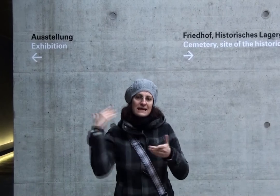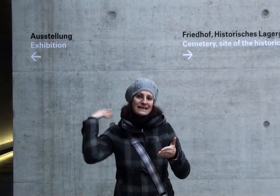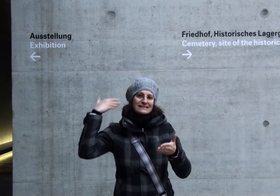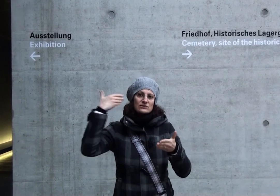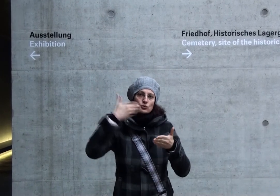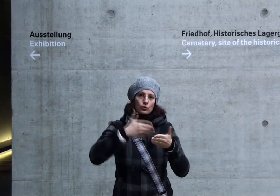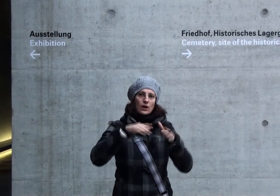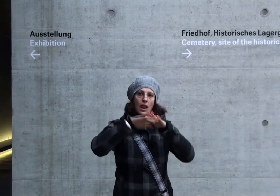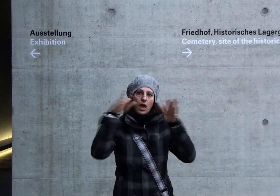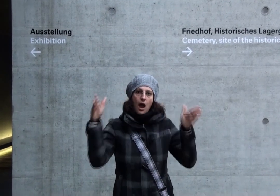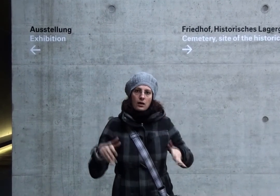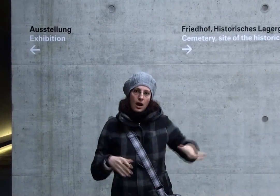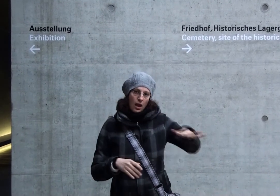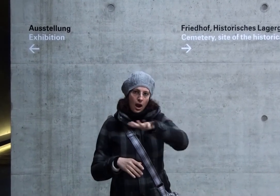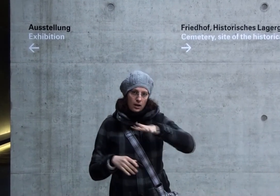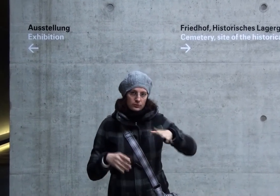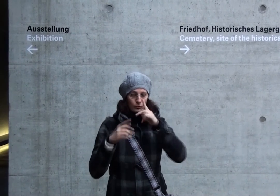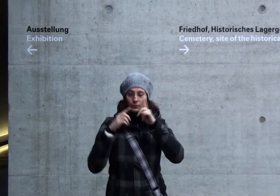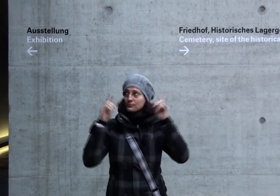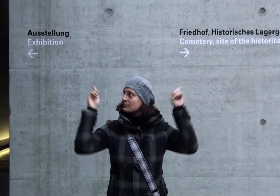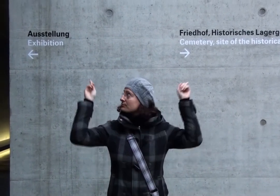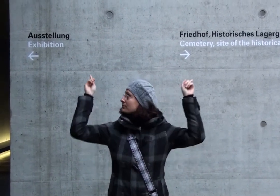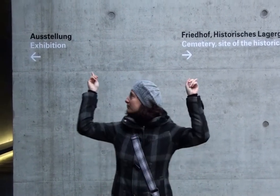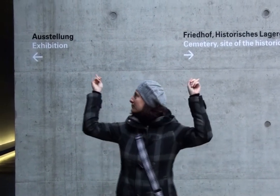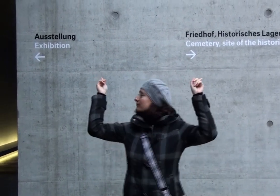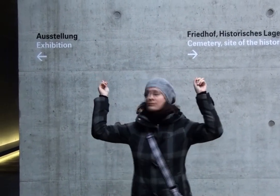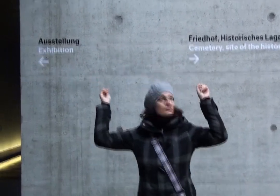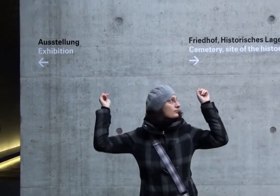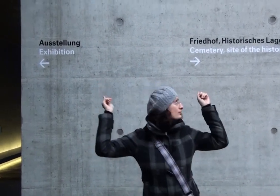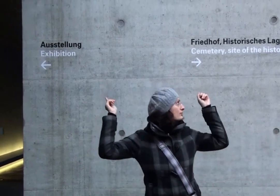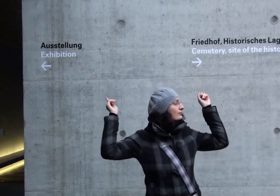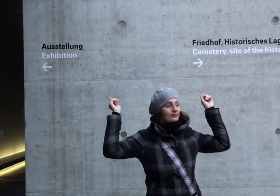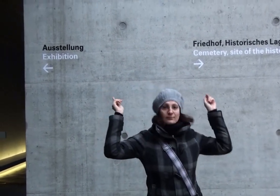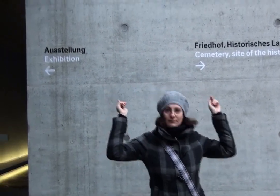Friedhof, Historisches Lagergelände.